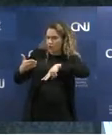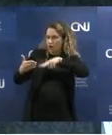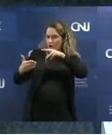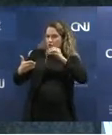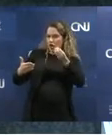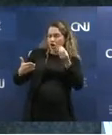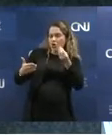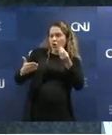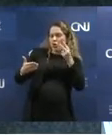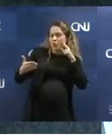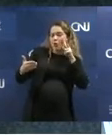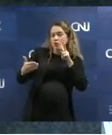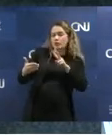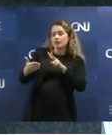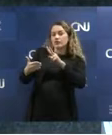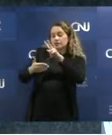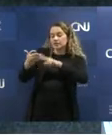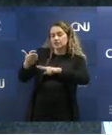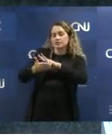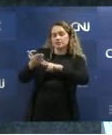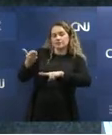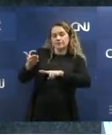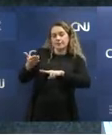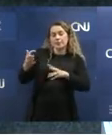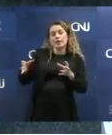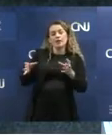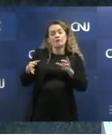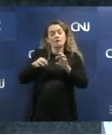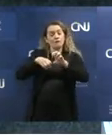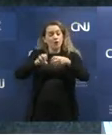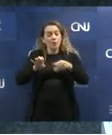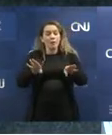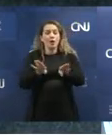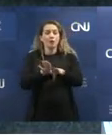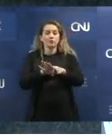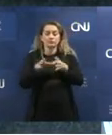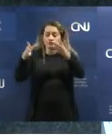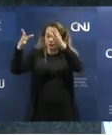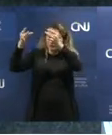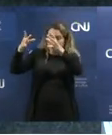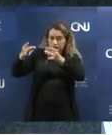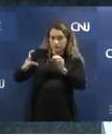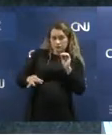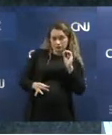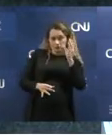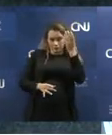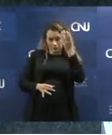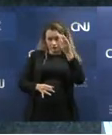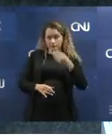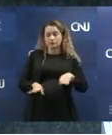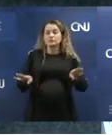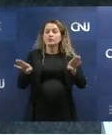quanto material, não bastando descrever o fato ocorrido e, sobretudo, lo ao tipo infracional.